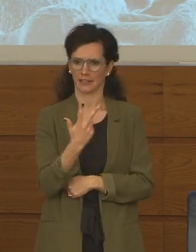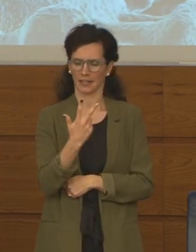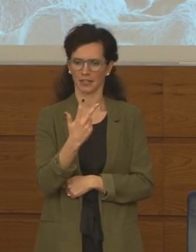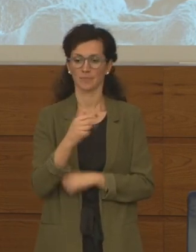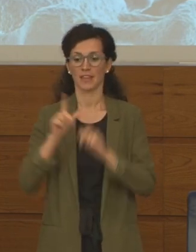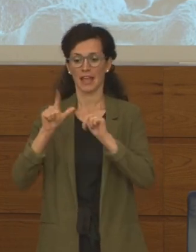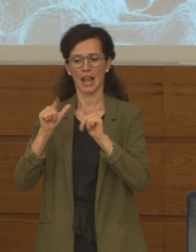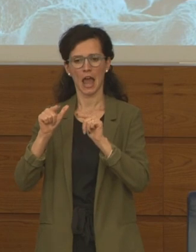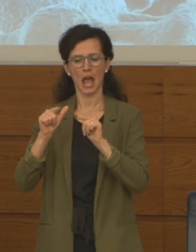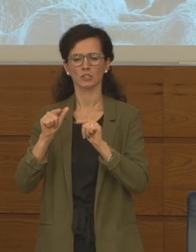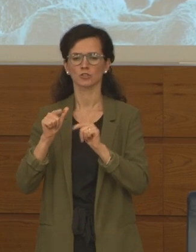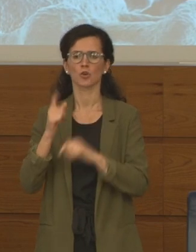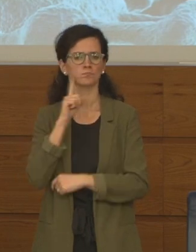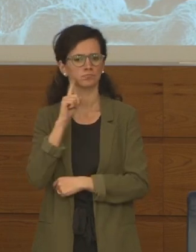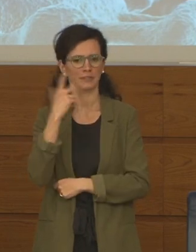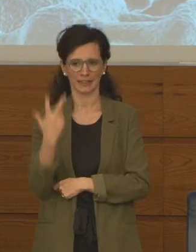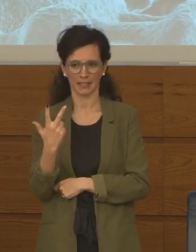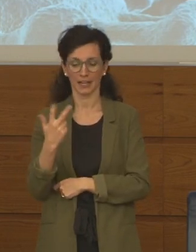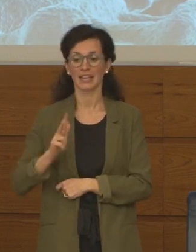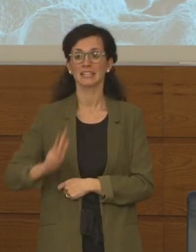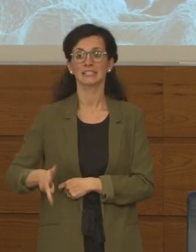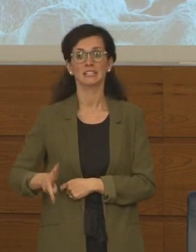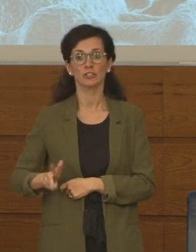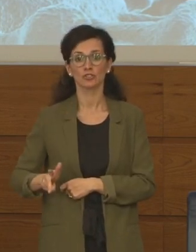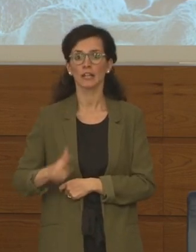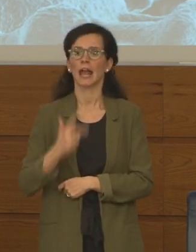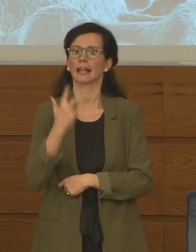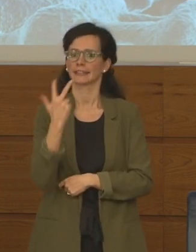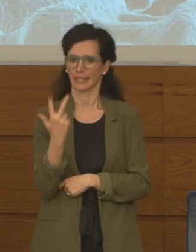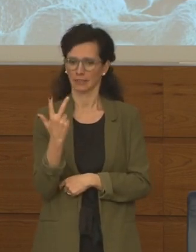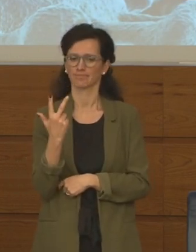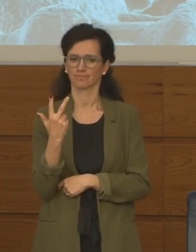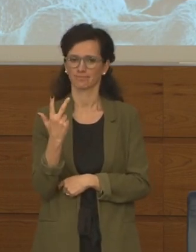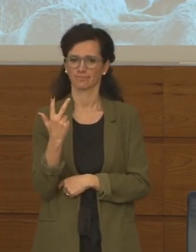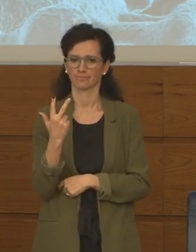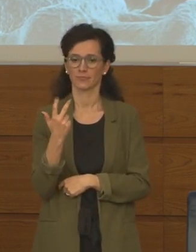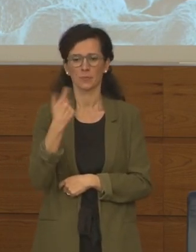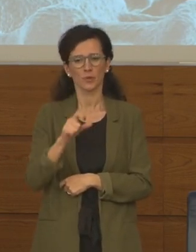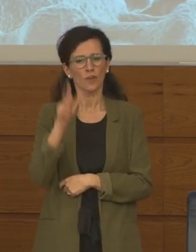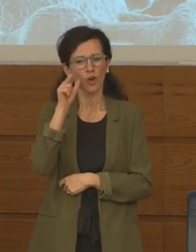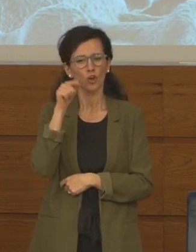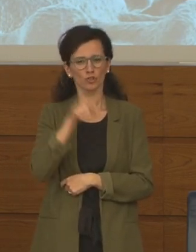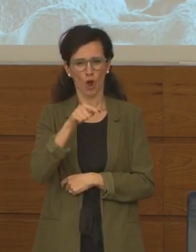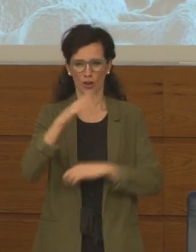sempre 3, in Sicilia sono 3 perché oltre la donna che stamattina era